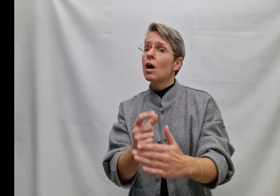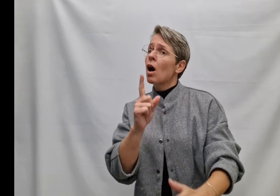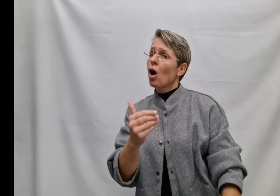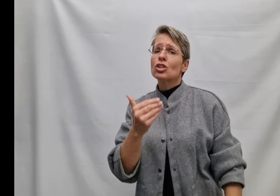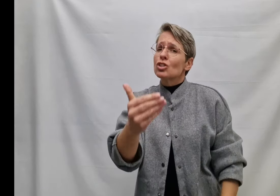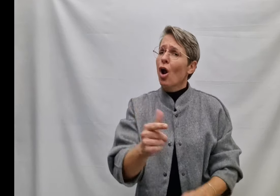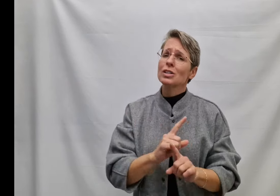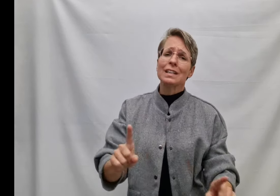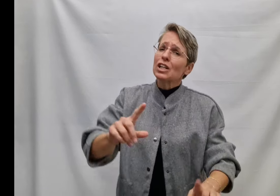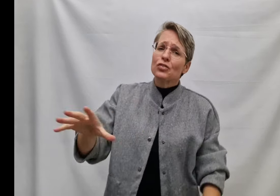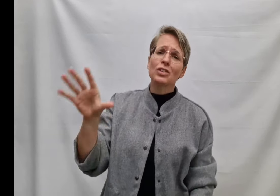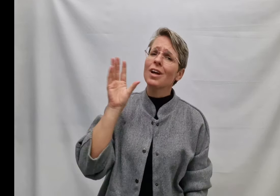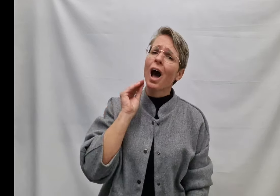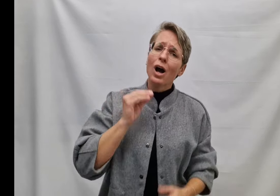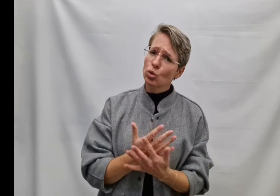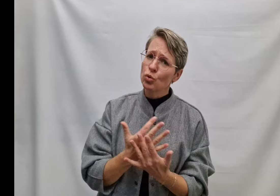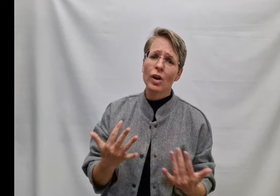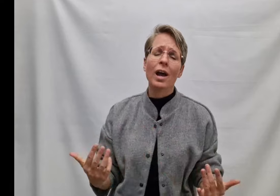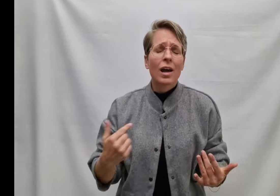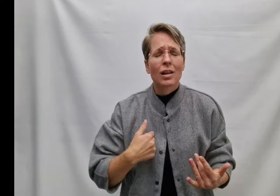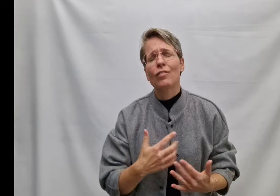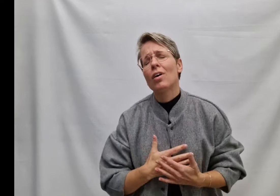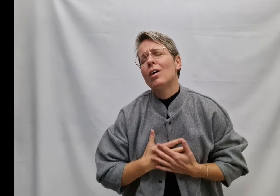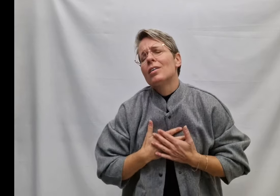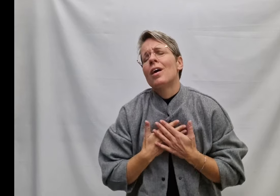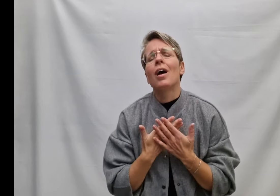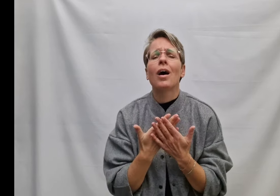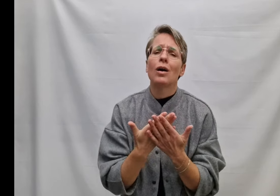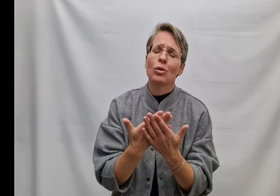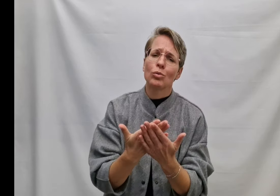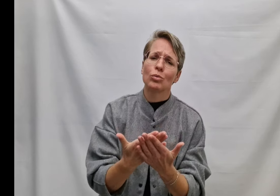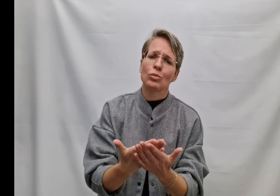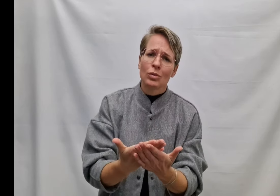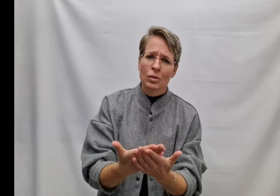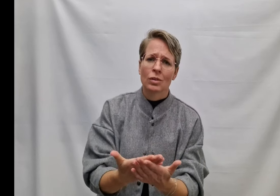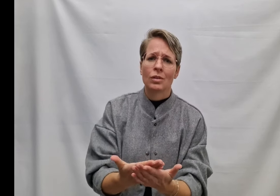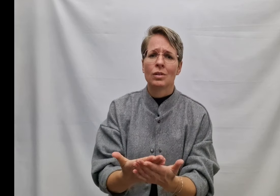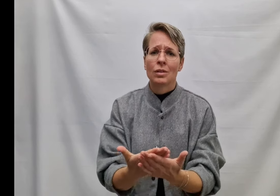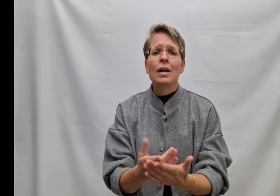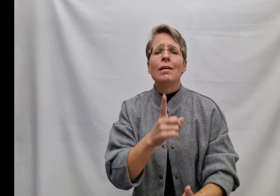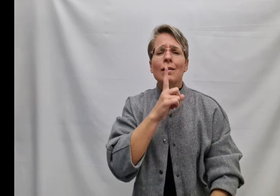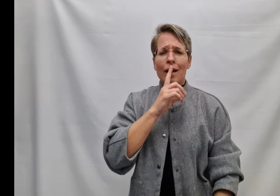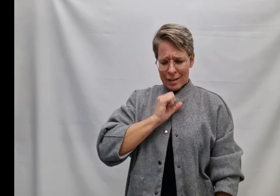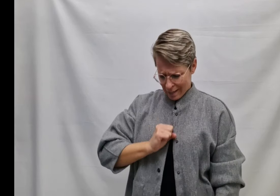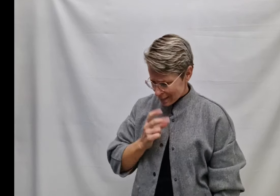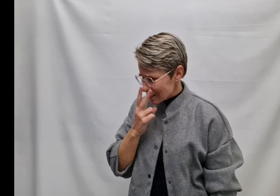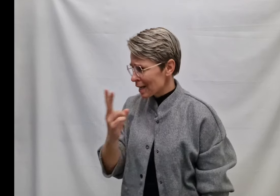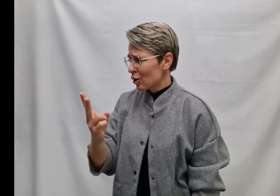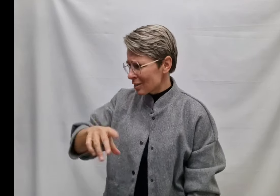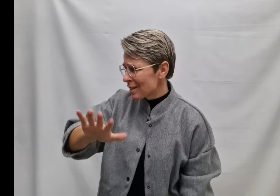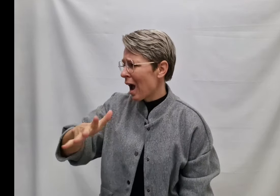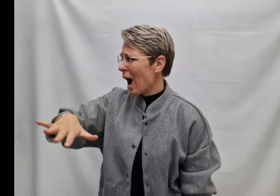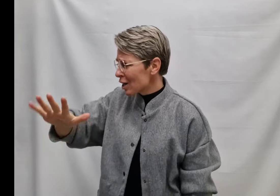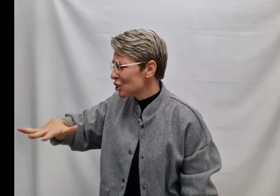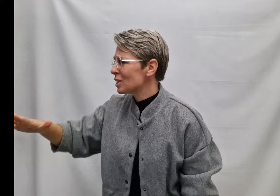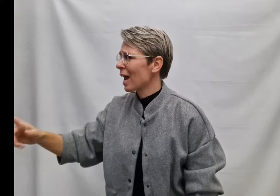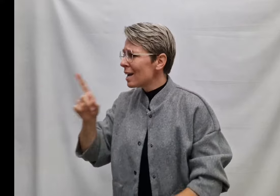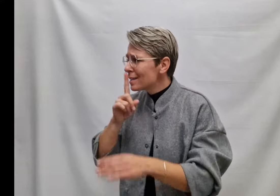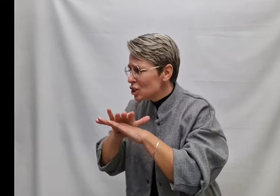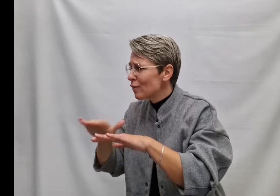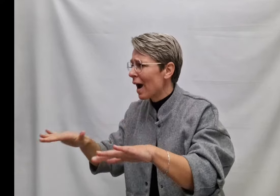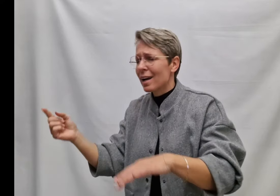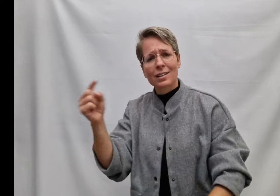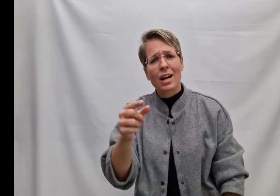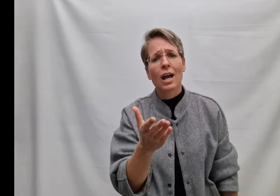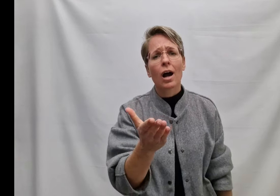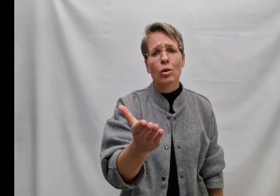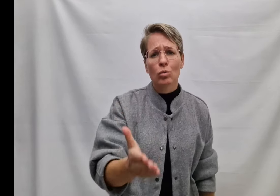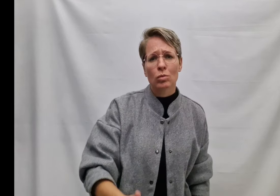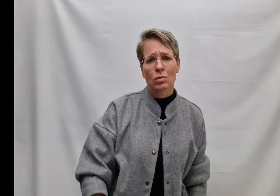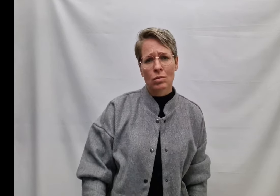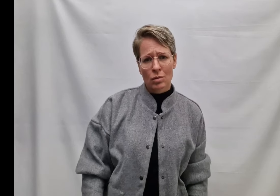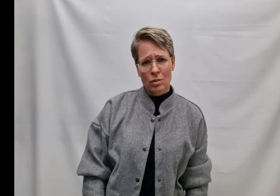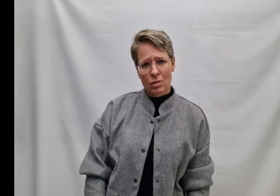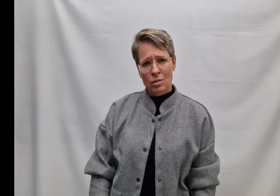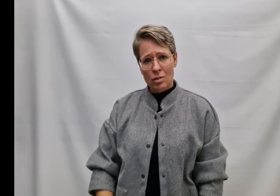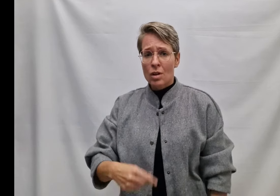Als je straks niet verstaat hoeveel ik van je hou Kijk je in stilte naar een zee die zwijgt naar jou